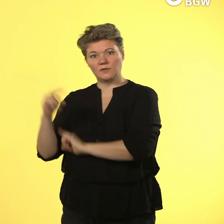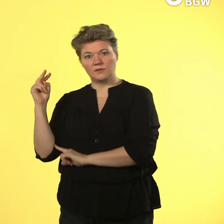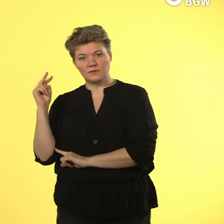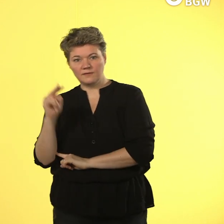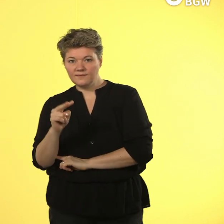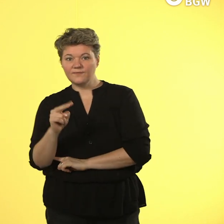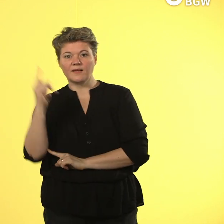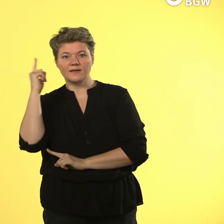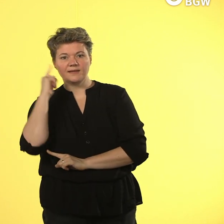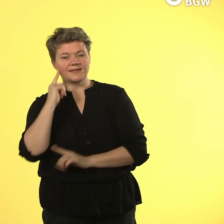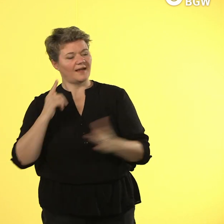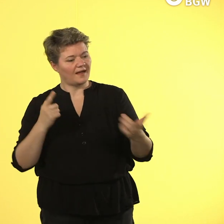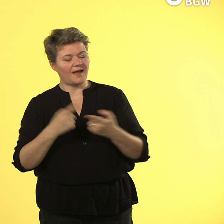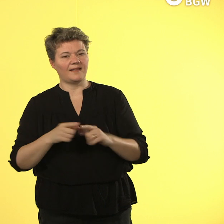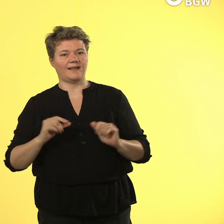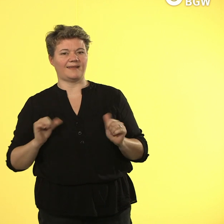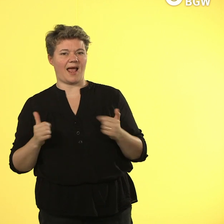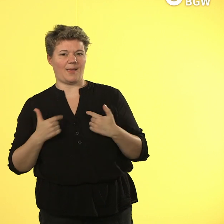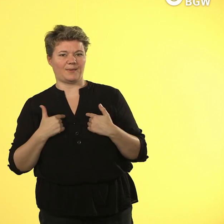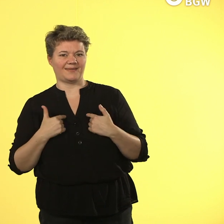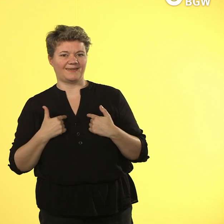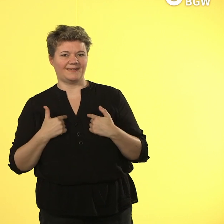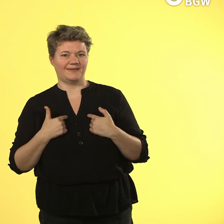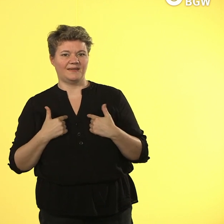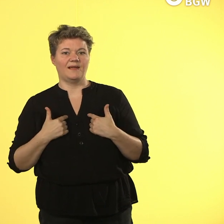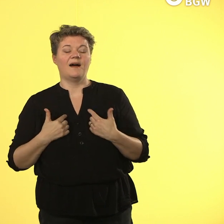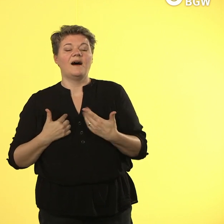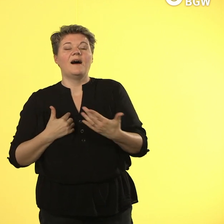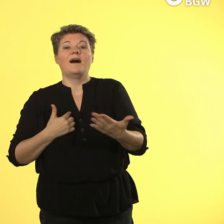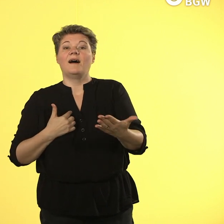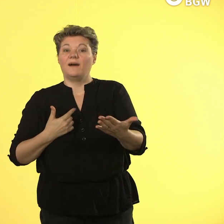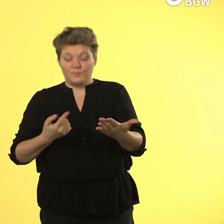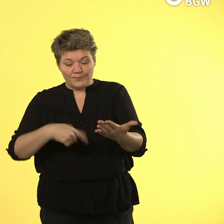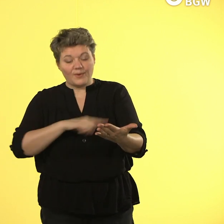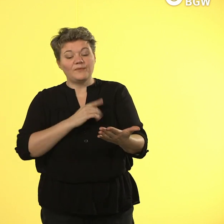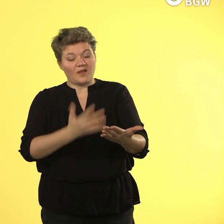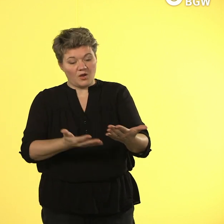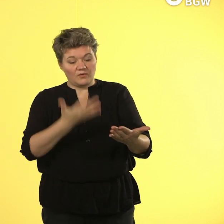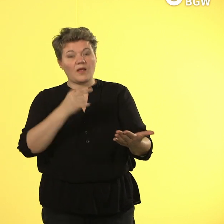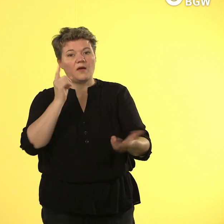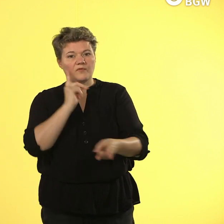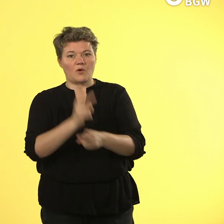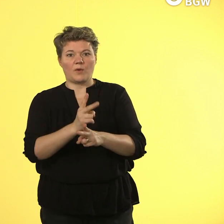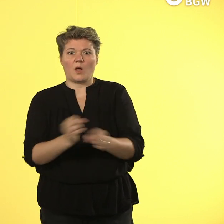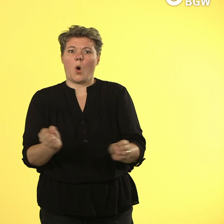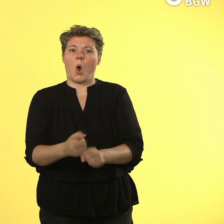Sie sagen: "Wir haben auch festgestellt, dass die Frau Meier so angespannt war. Da haben wir mit ihr verhandelt. Wir haben gesagt: Okay, wenn das jetzt nicht geht, brauchst du es nicht machen.